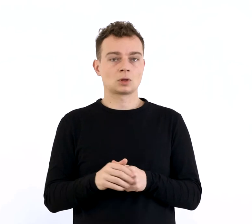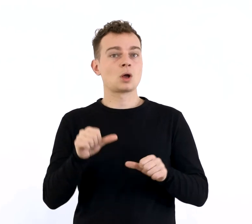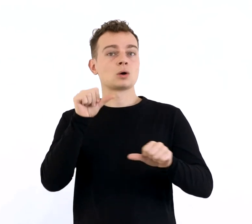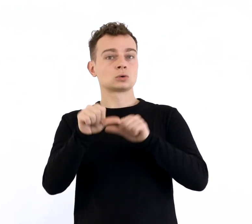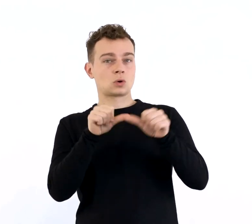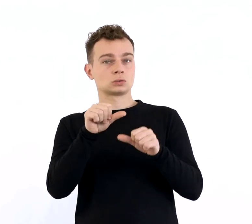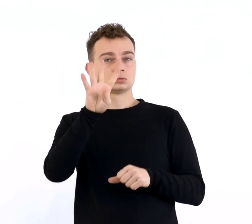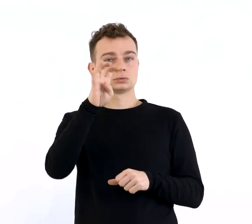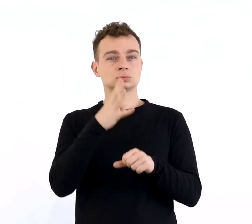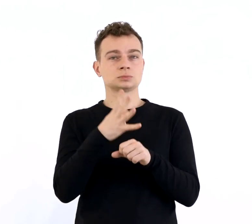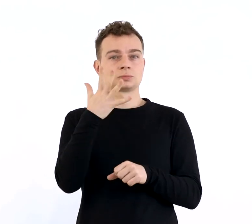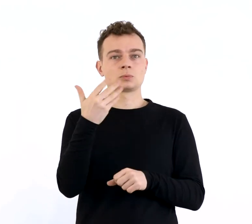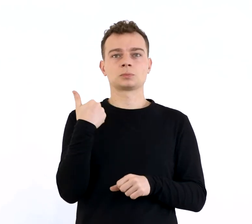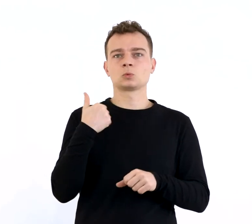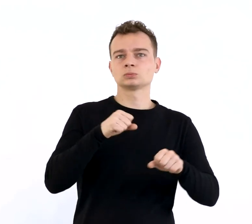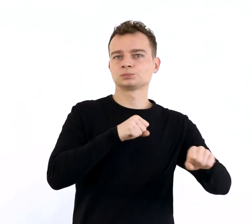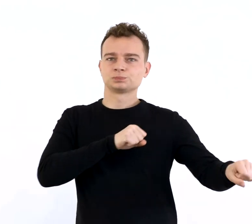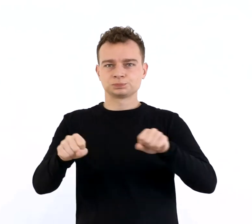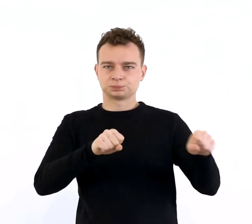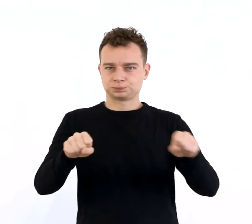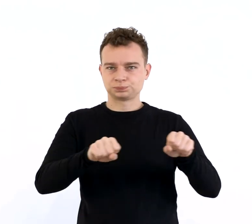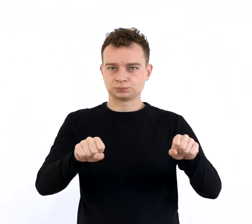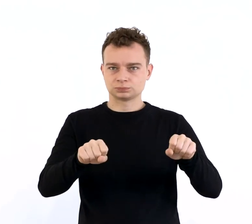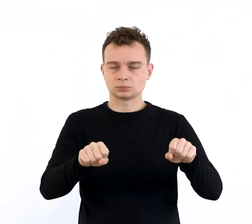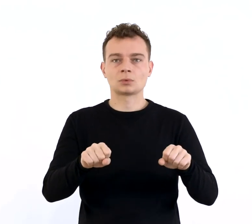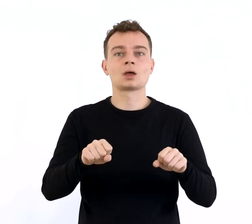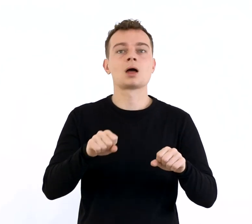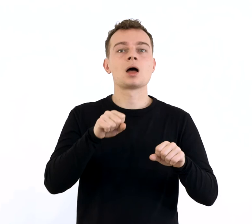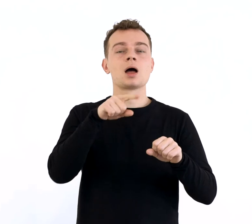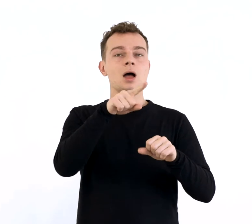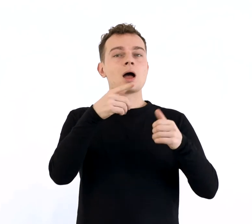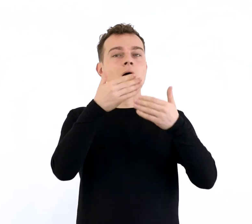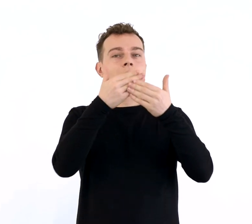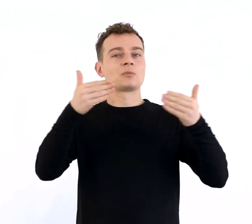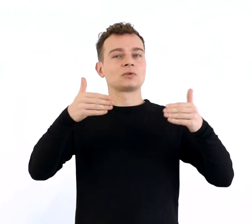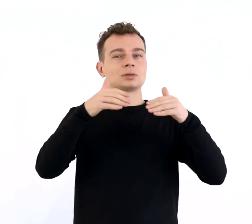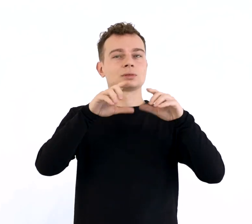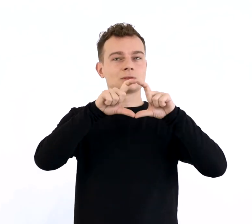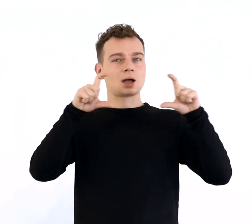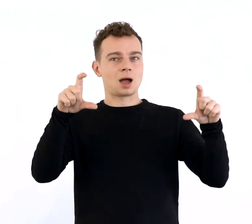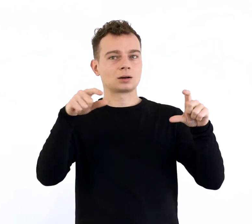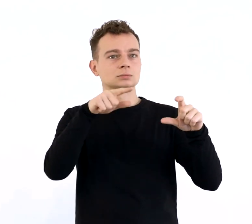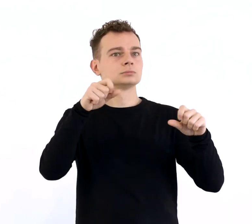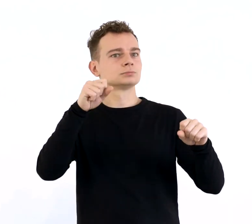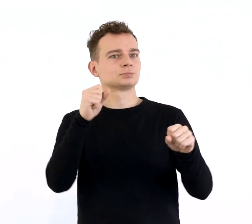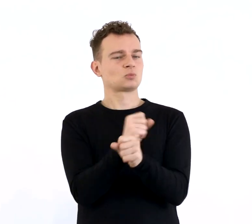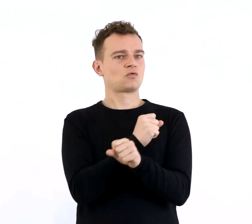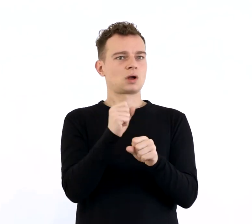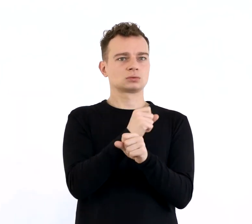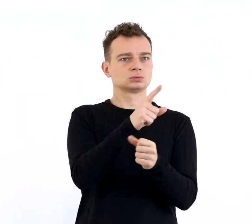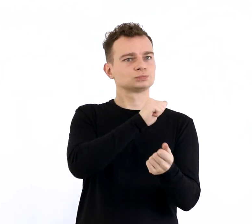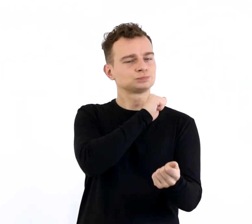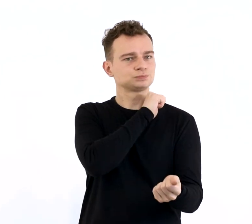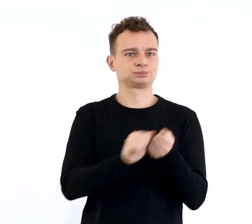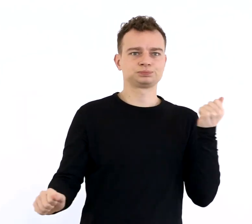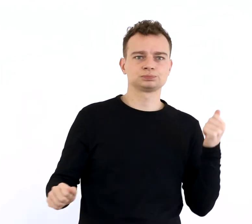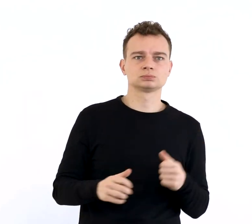W 445 r. Amfiteatr został poważnie uszkodzony przez trzęsienie ziemi.